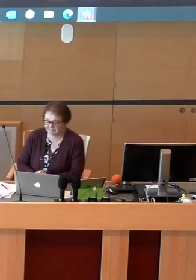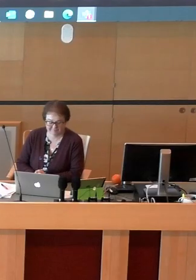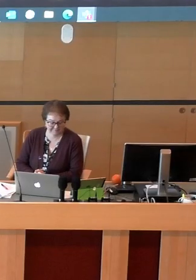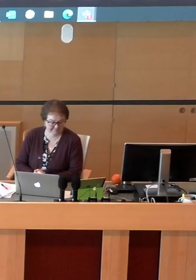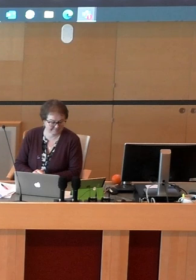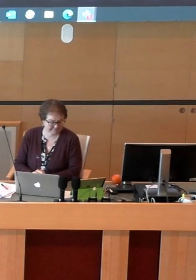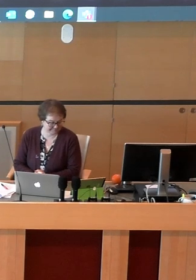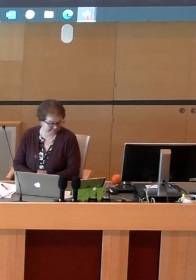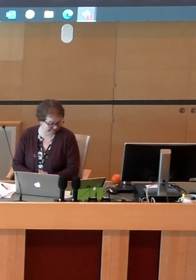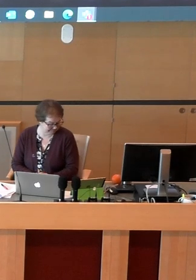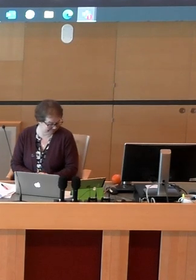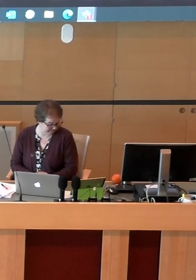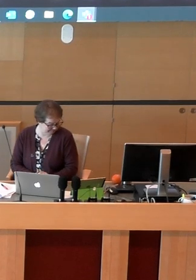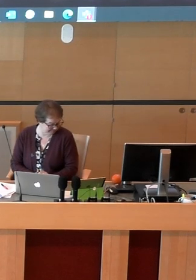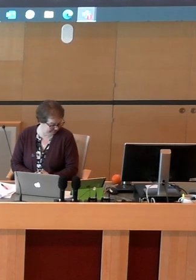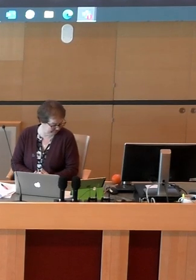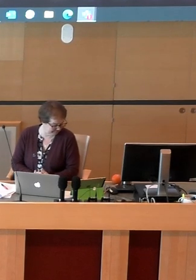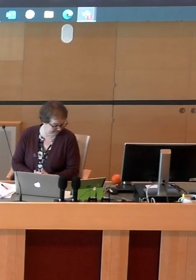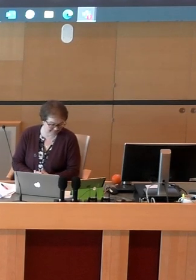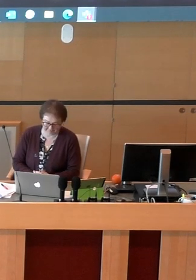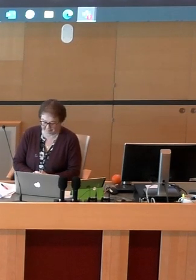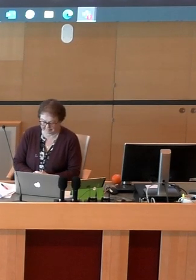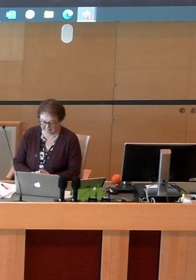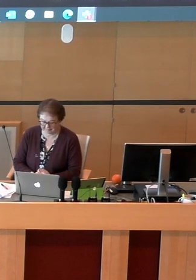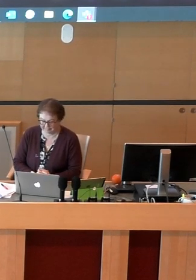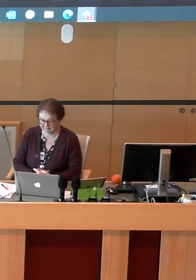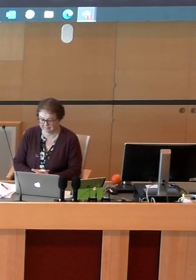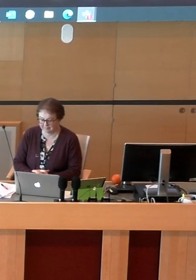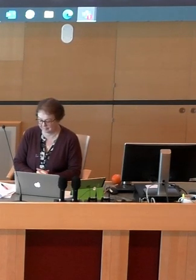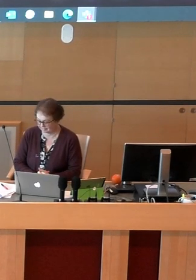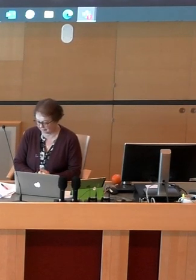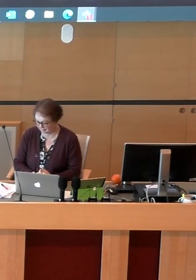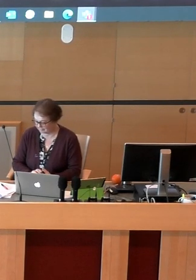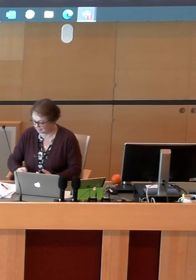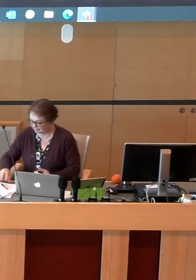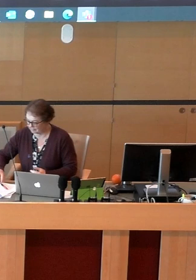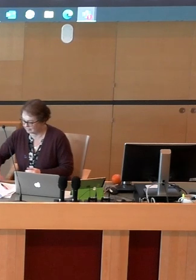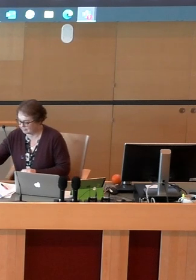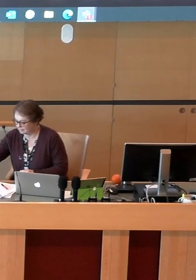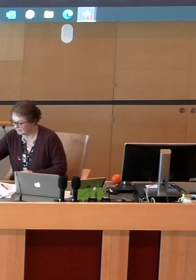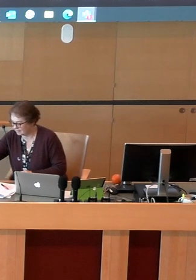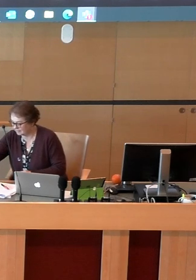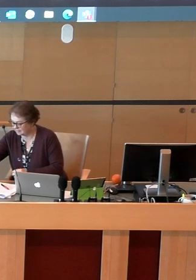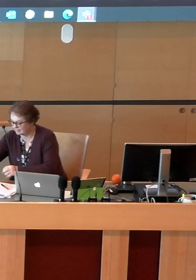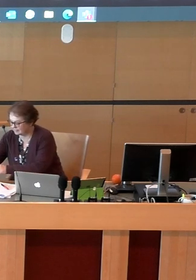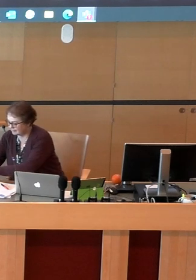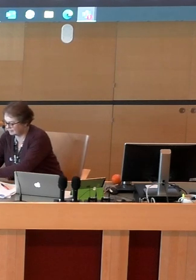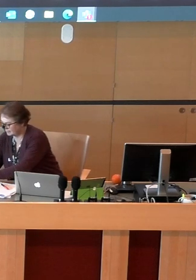Ska vi ta provet första uppropet Då kan vi ta kommer jorden att läsa upp alla namn och så får du säga närvarande Inte alls